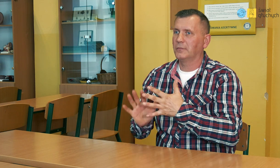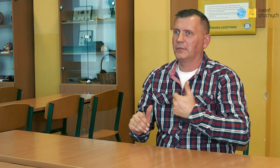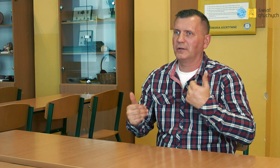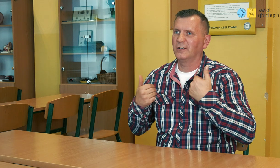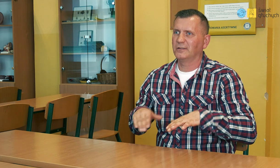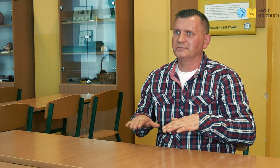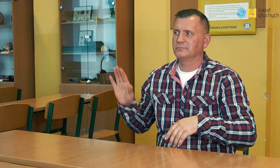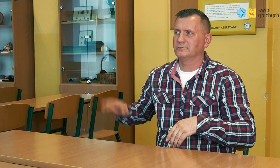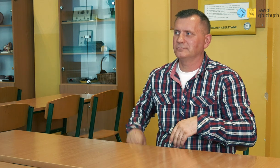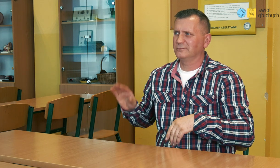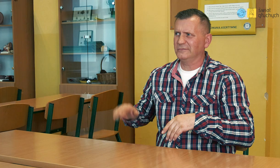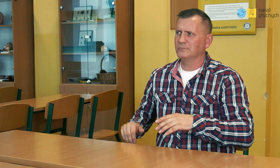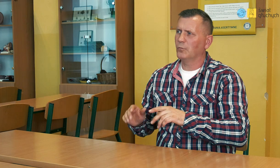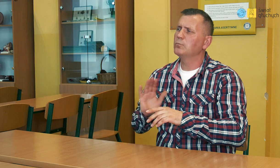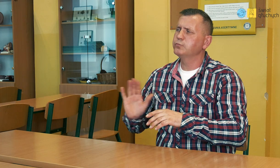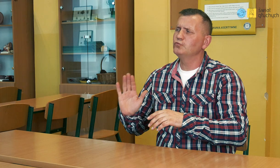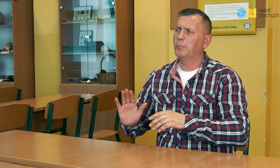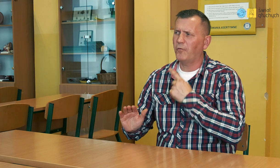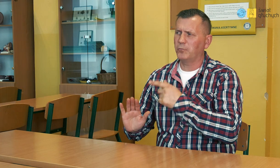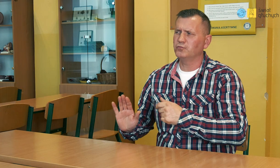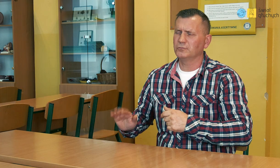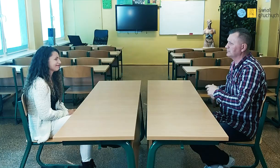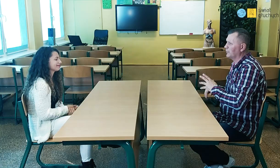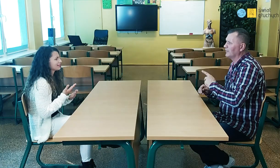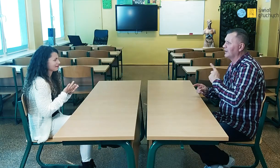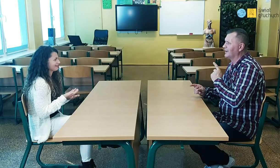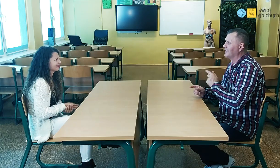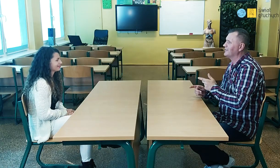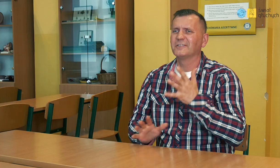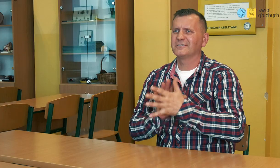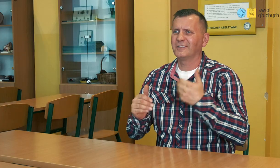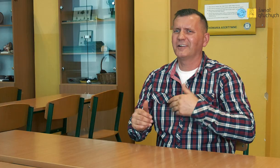Nie chciałem, żeby migał. Prosiłem żeby przestał, że później porozmawiamy. Dlaczego?